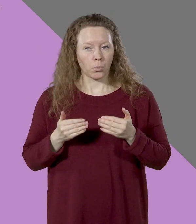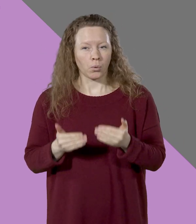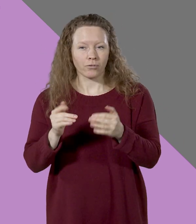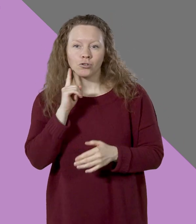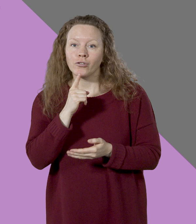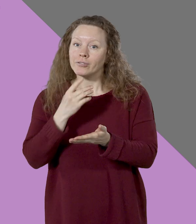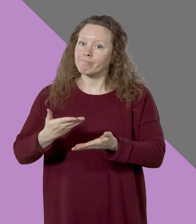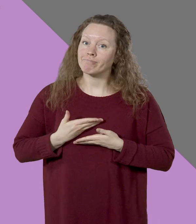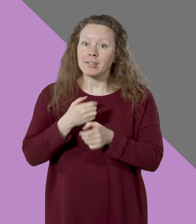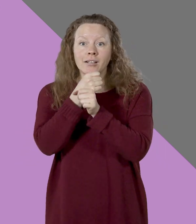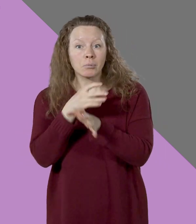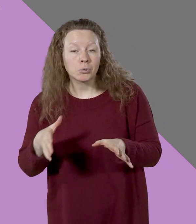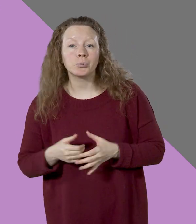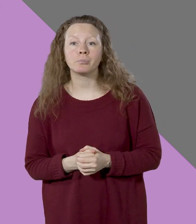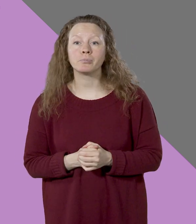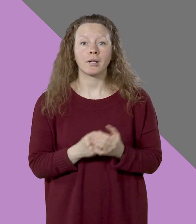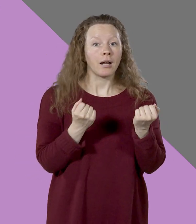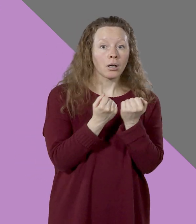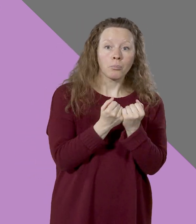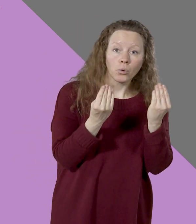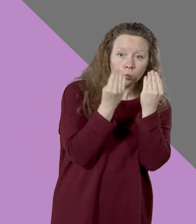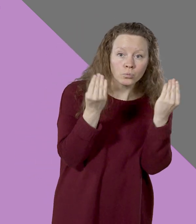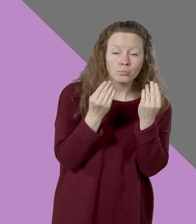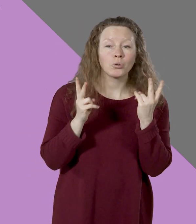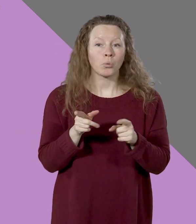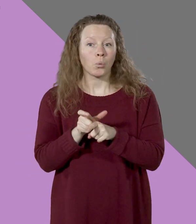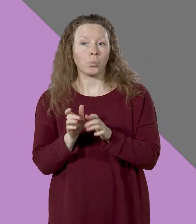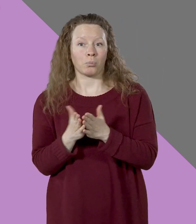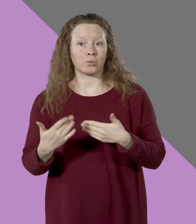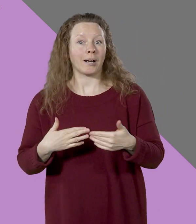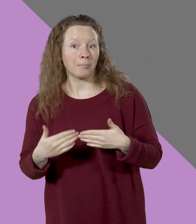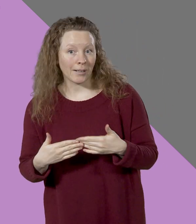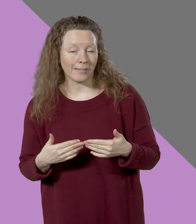utvecklingen av dövas tillgång till information, - kamratkurser och ordboksarbetet.